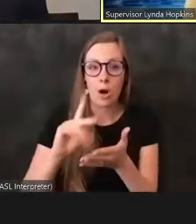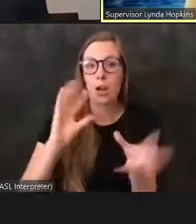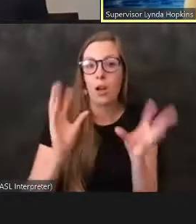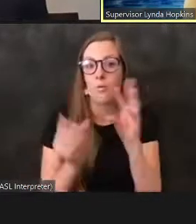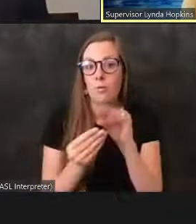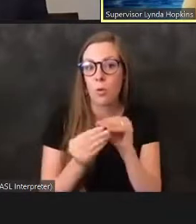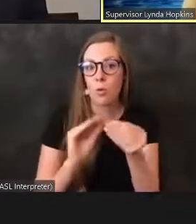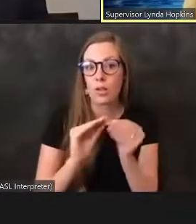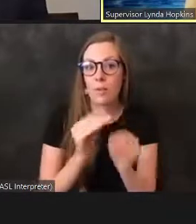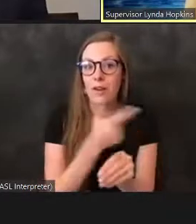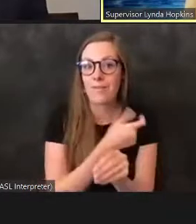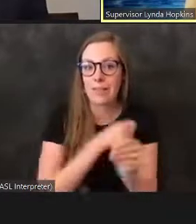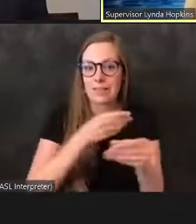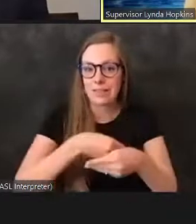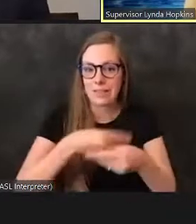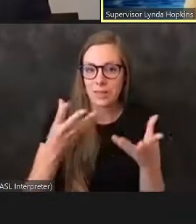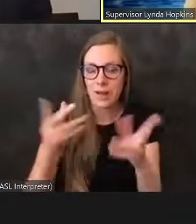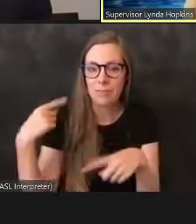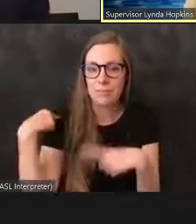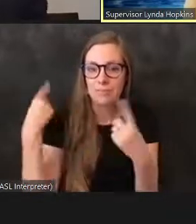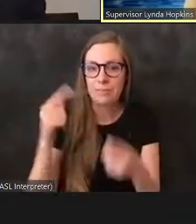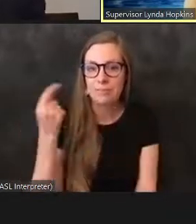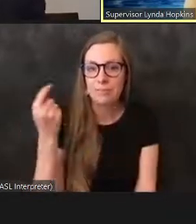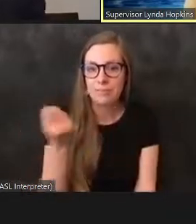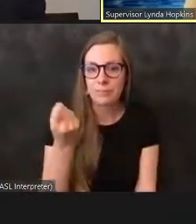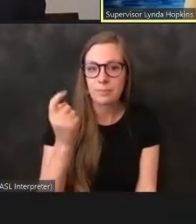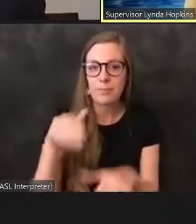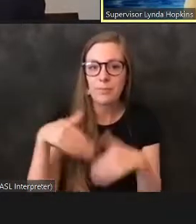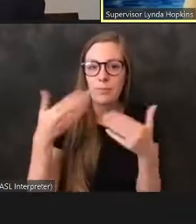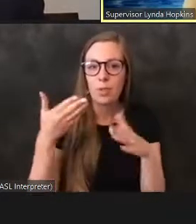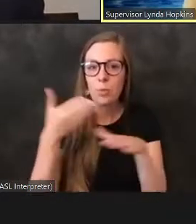En términos de la cantidad de totales vacunas administradas hasta el martes,